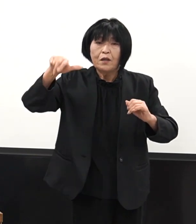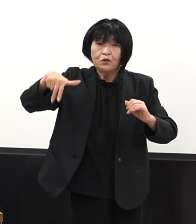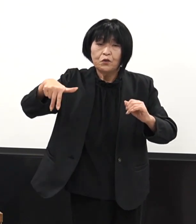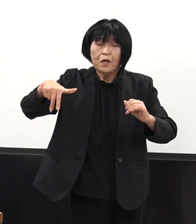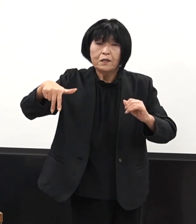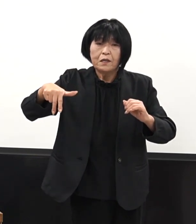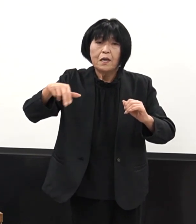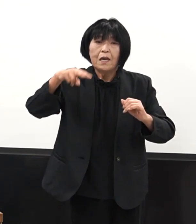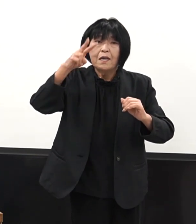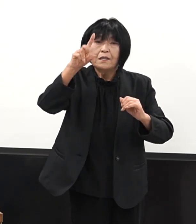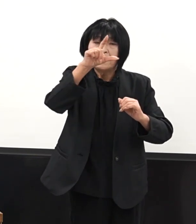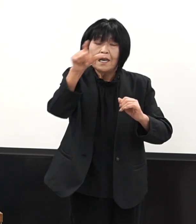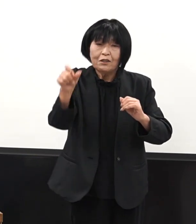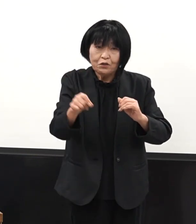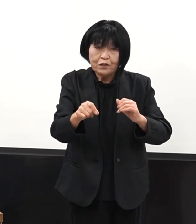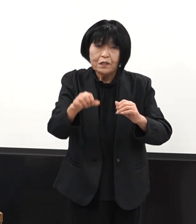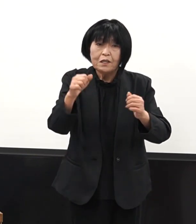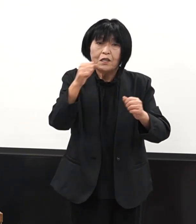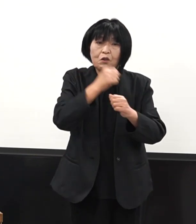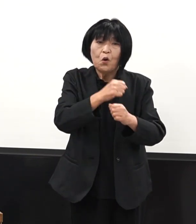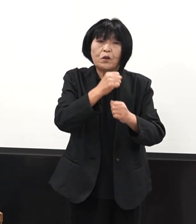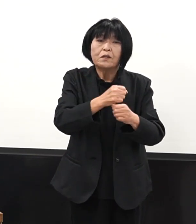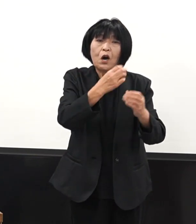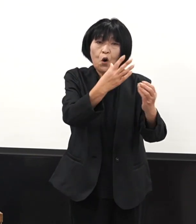2月中に改修が完了し、